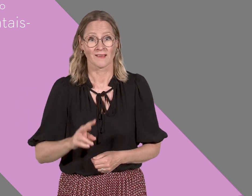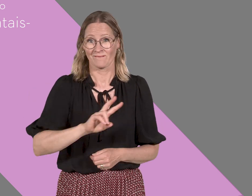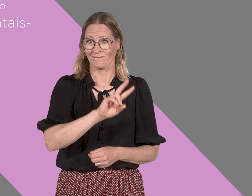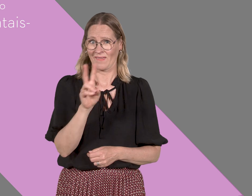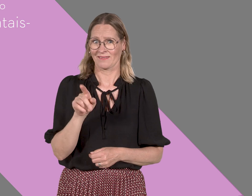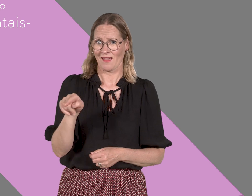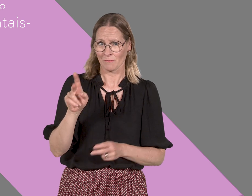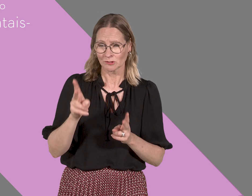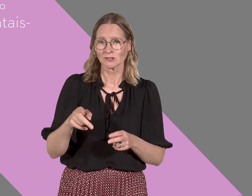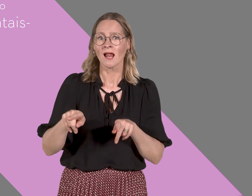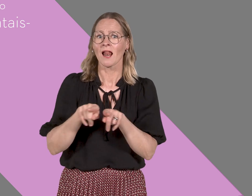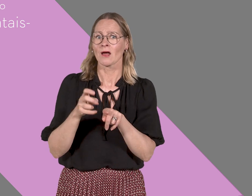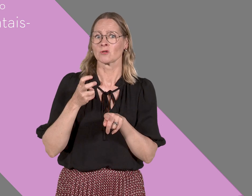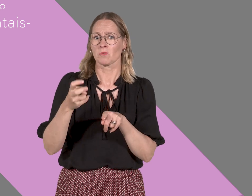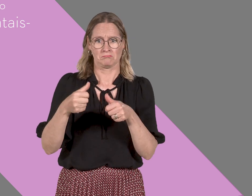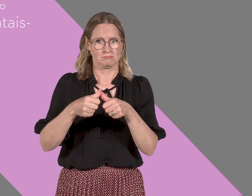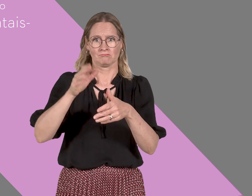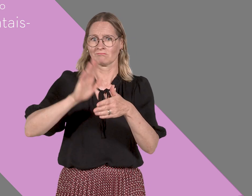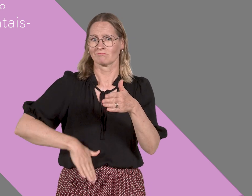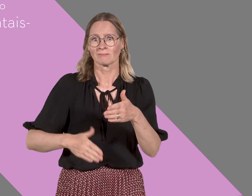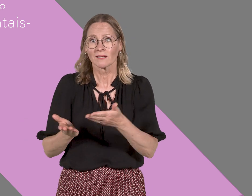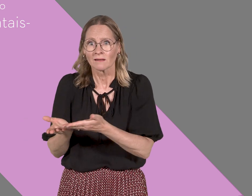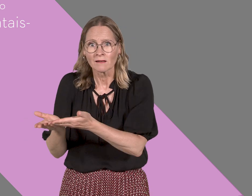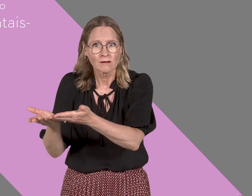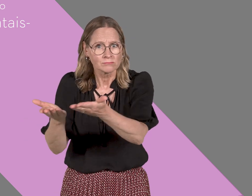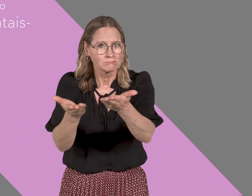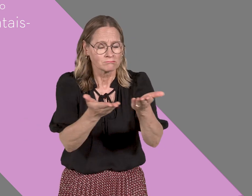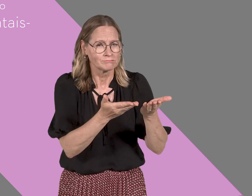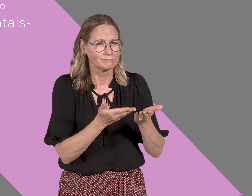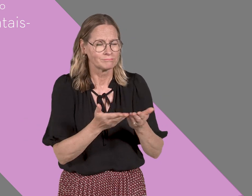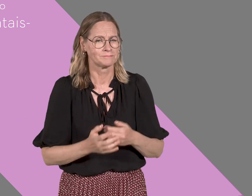Vantaalla luvatonta keräystoimintaa on tehty lähijunissa.